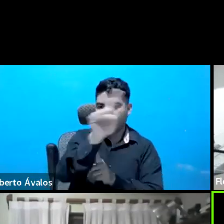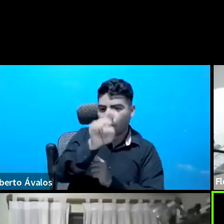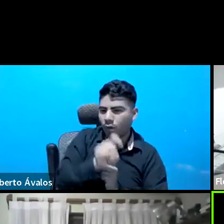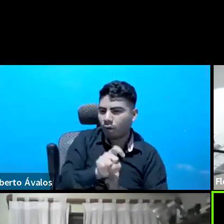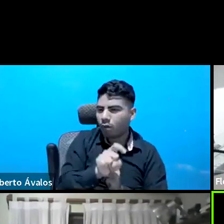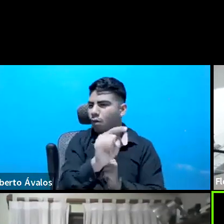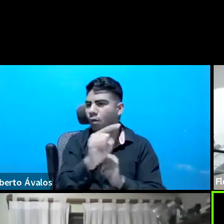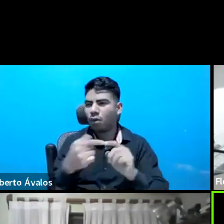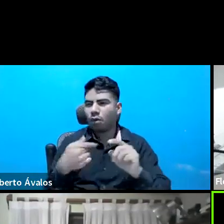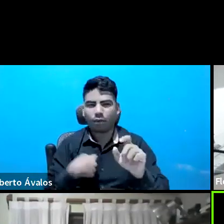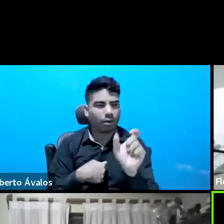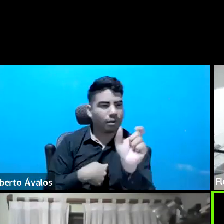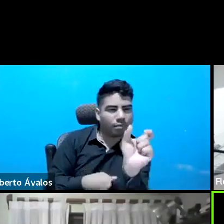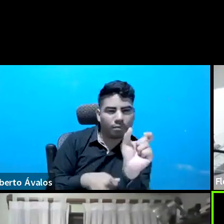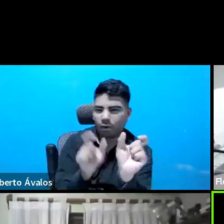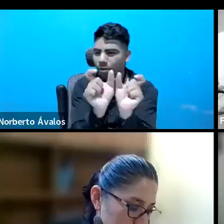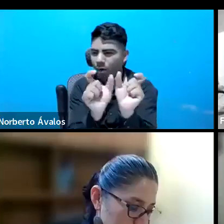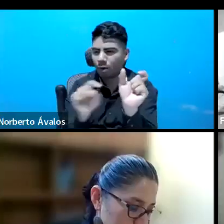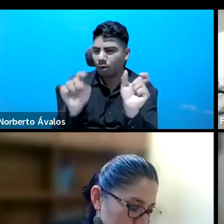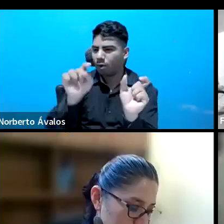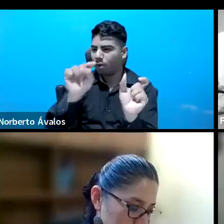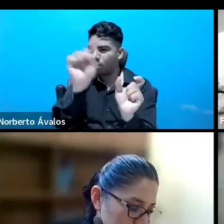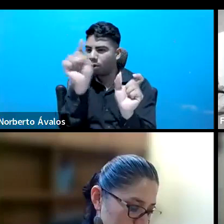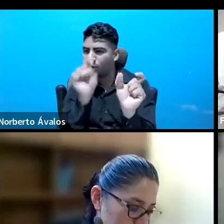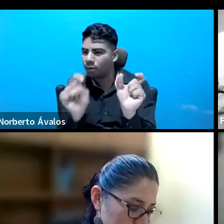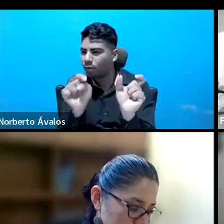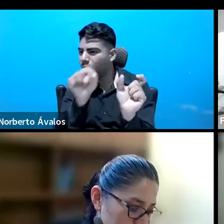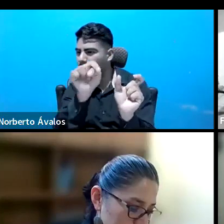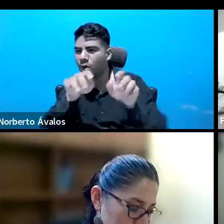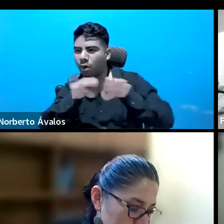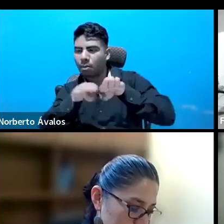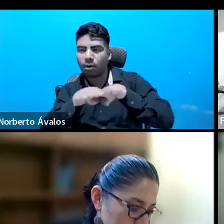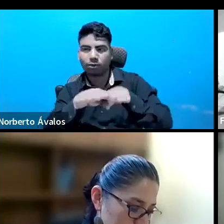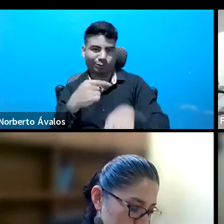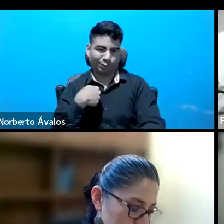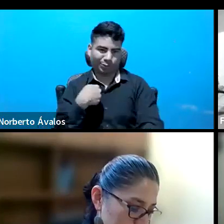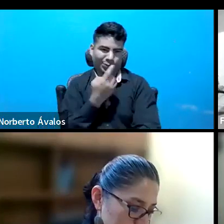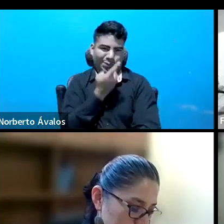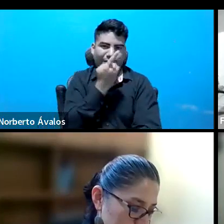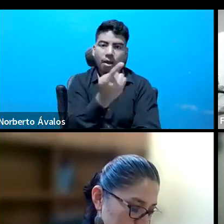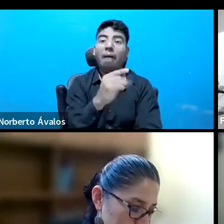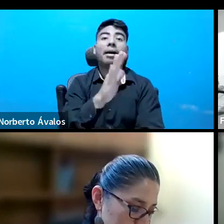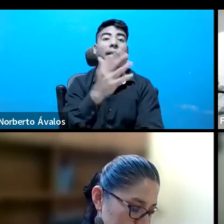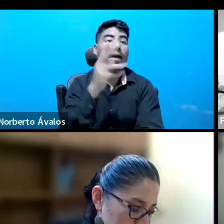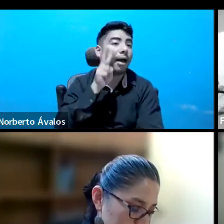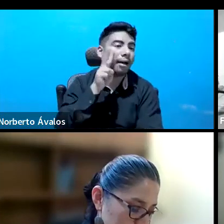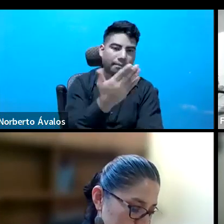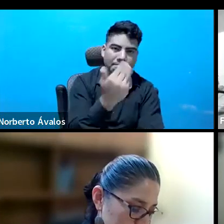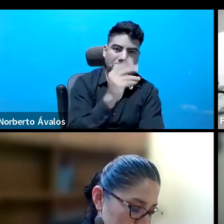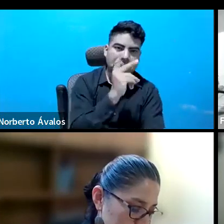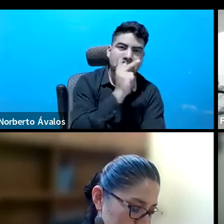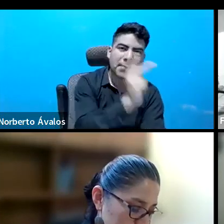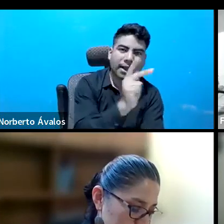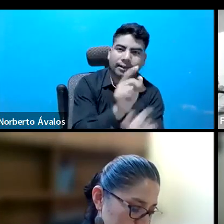ecuación cuando es una ecuación cuando es una expresión entonces entonces es entonces es identifica palabras, para que sepas que Sepas ¿Qué es lo que se va a hacer o